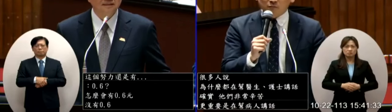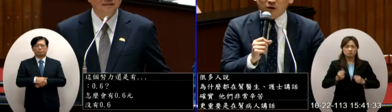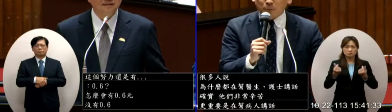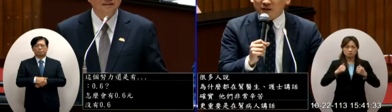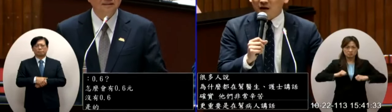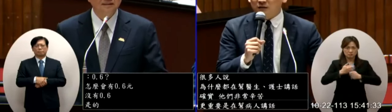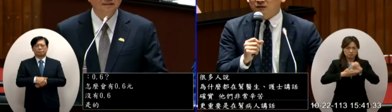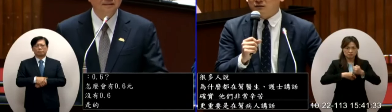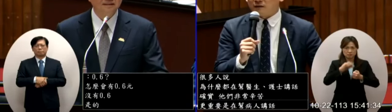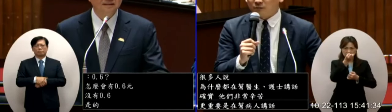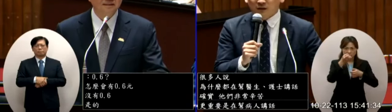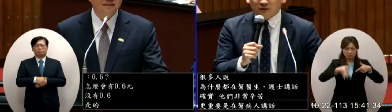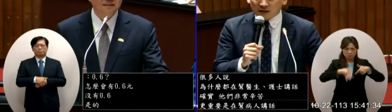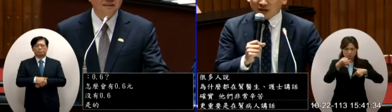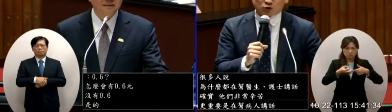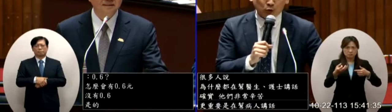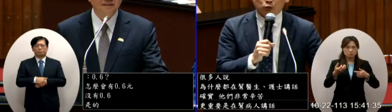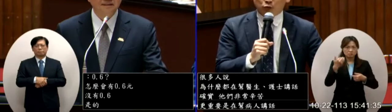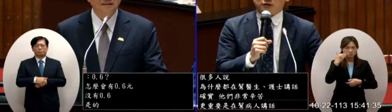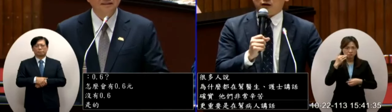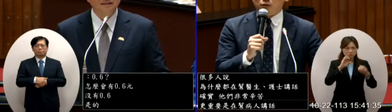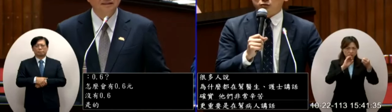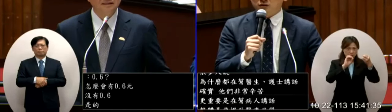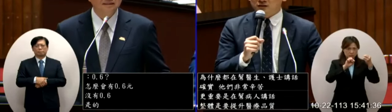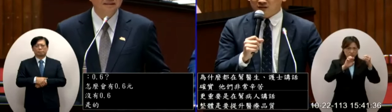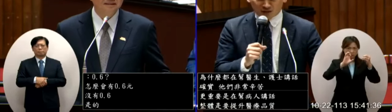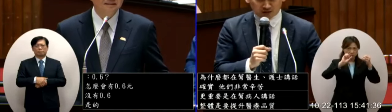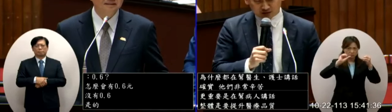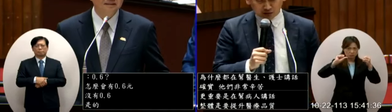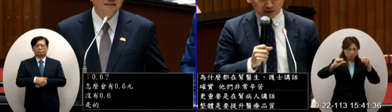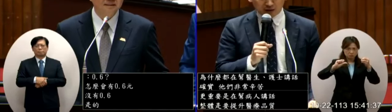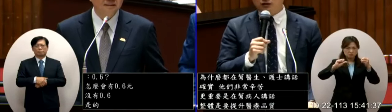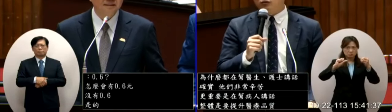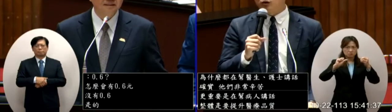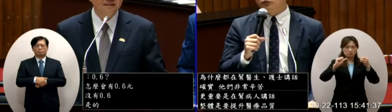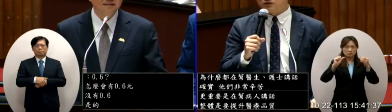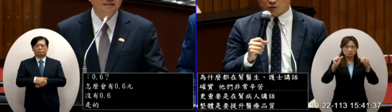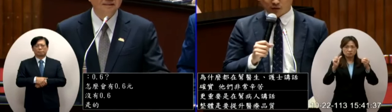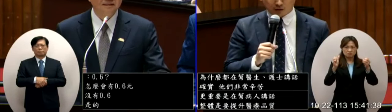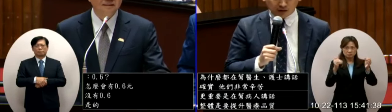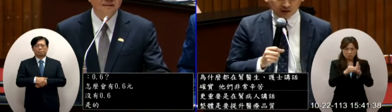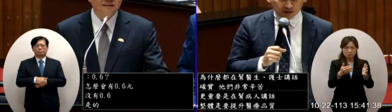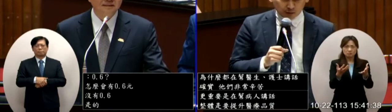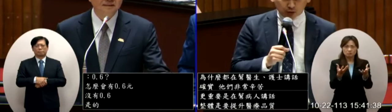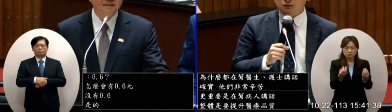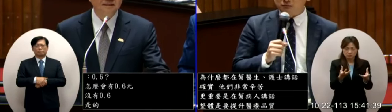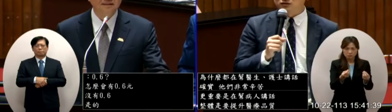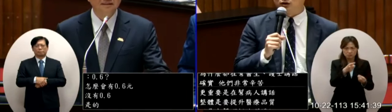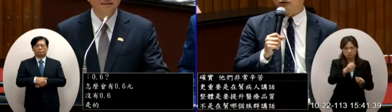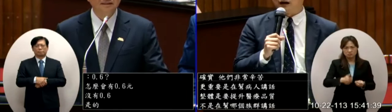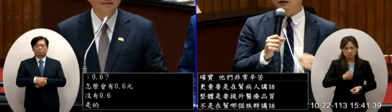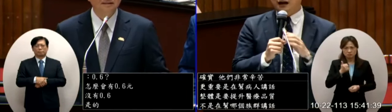這個沒有編到一點0.95元喔 我覺得真的 行政院真的有點對不起 所有這麼多的民眾啊